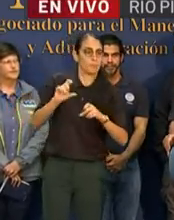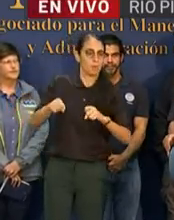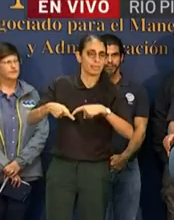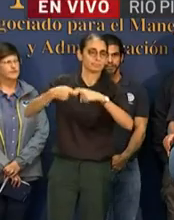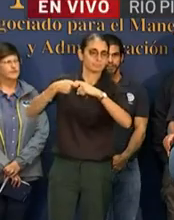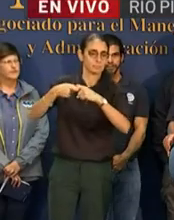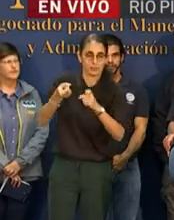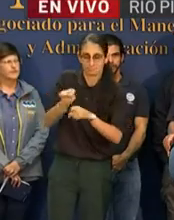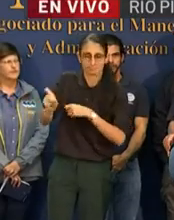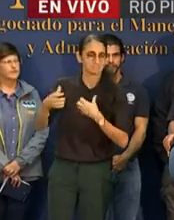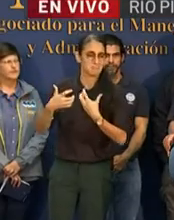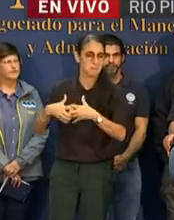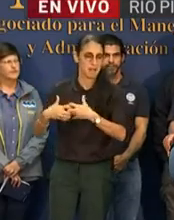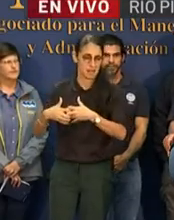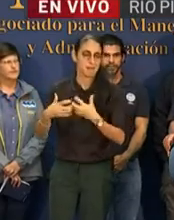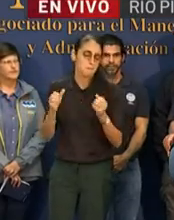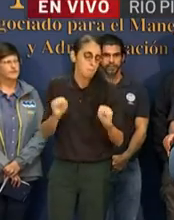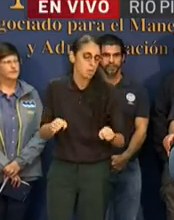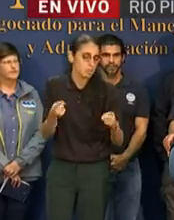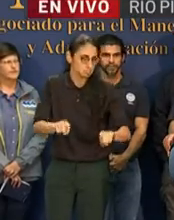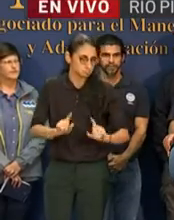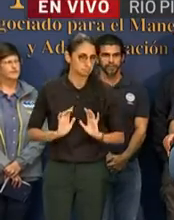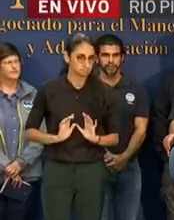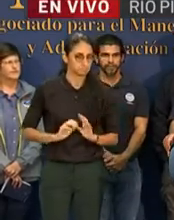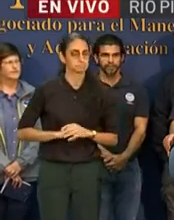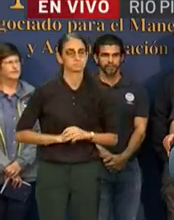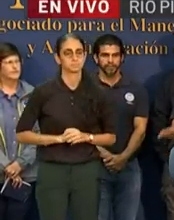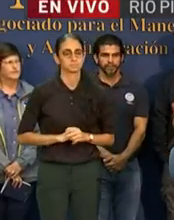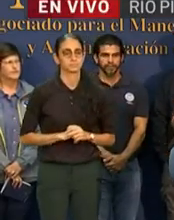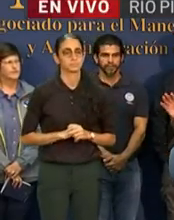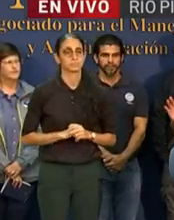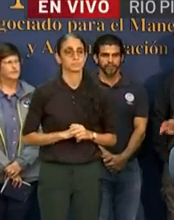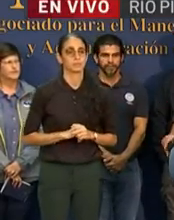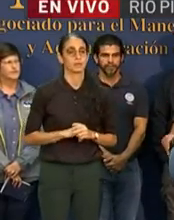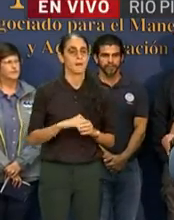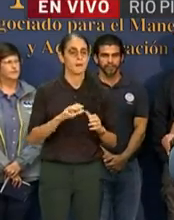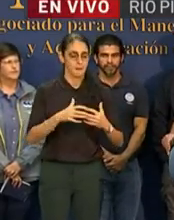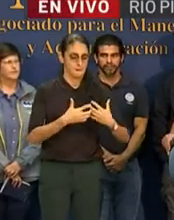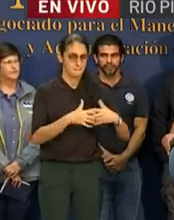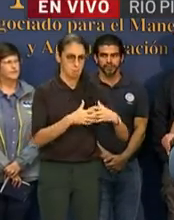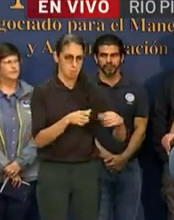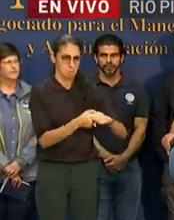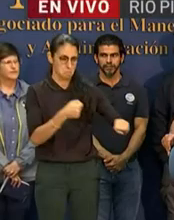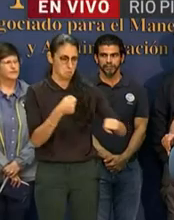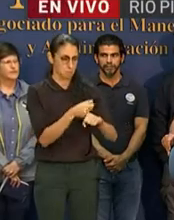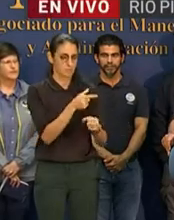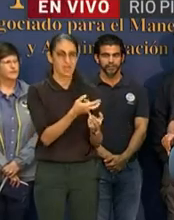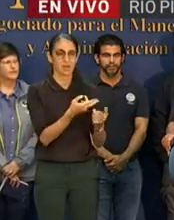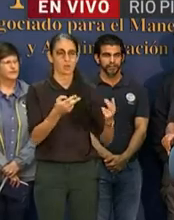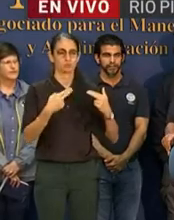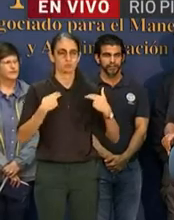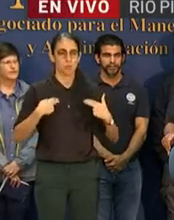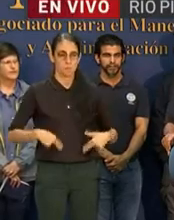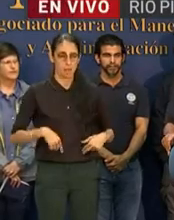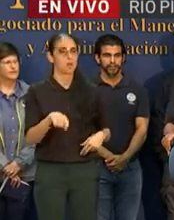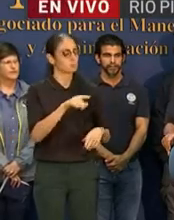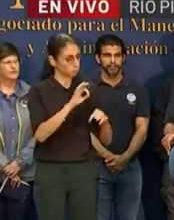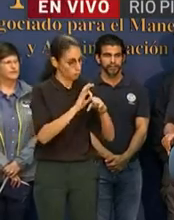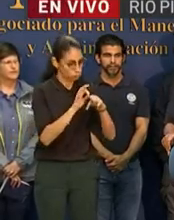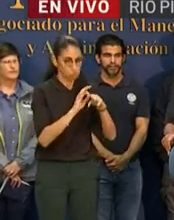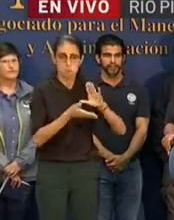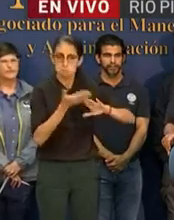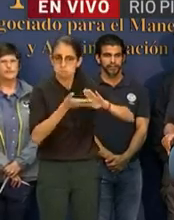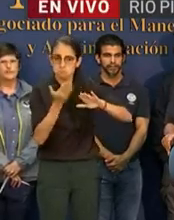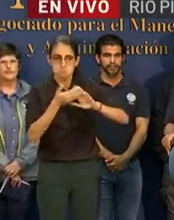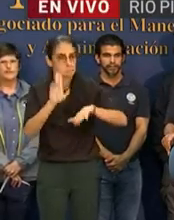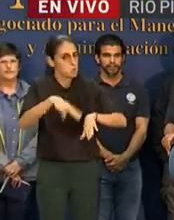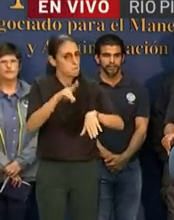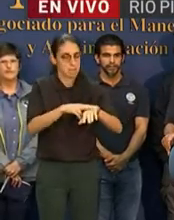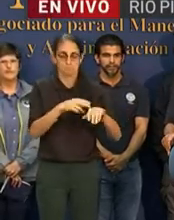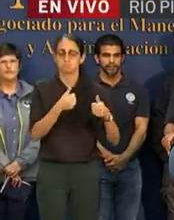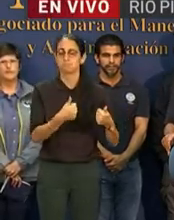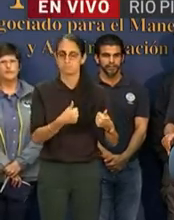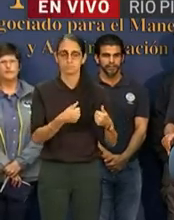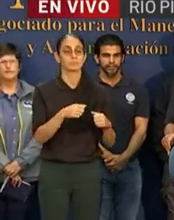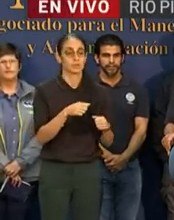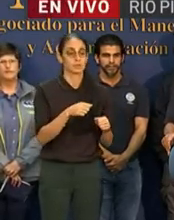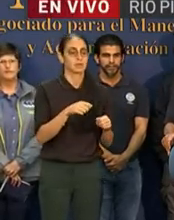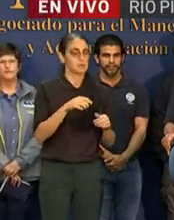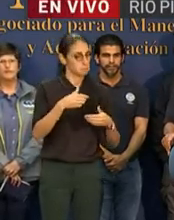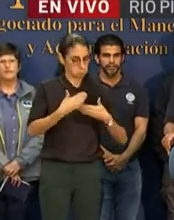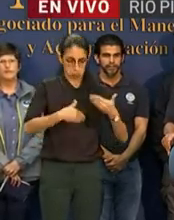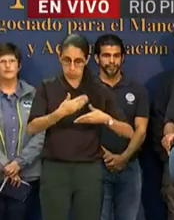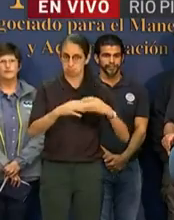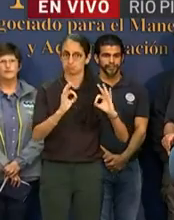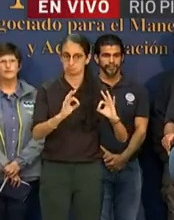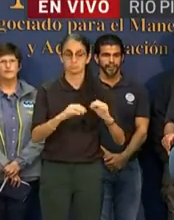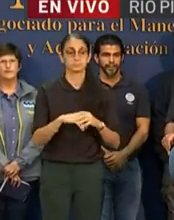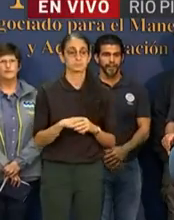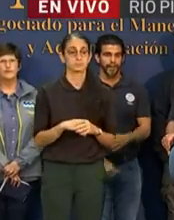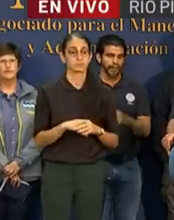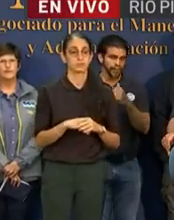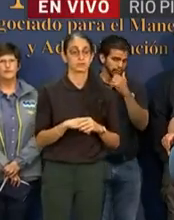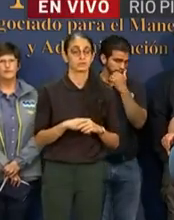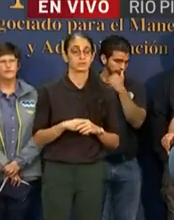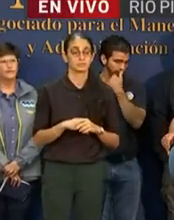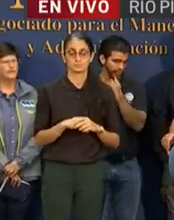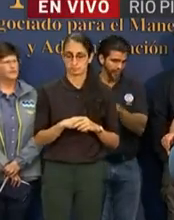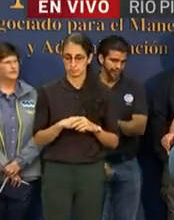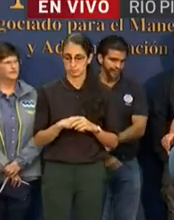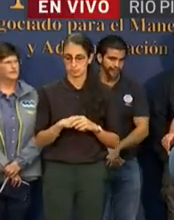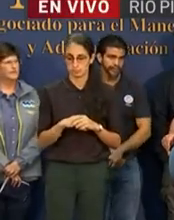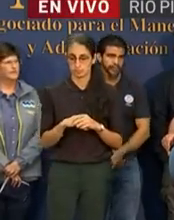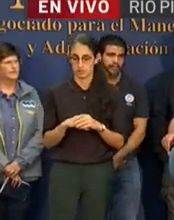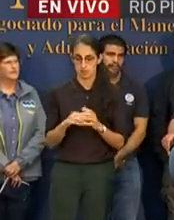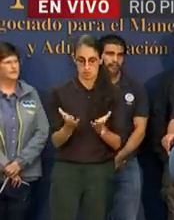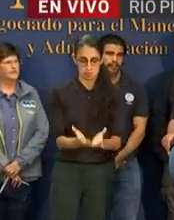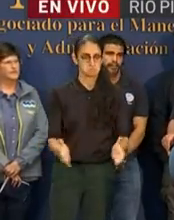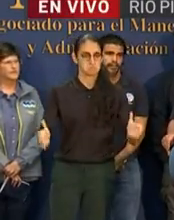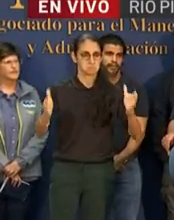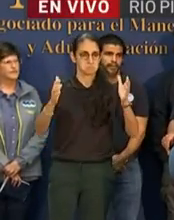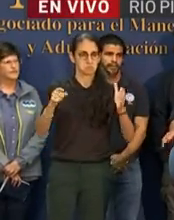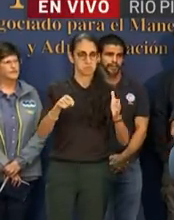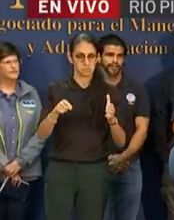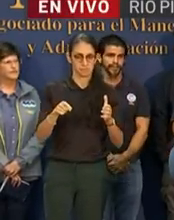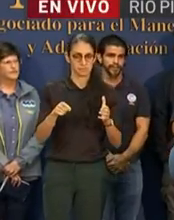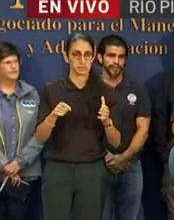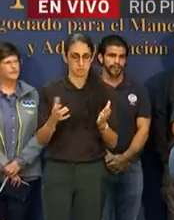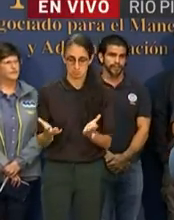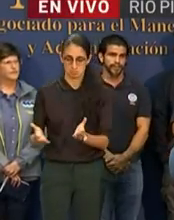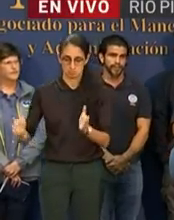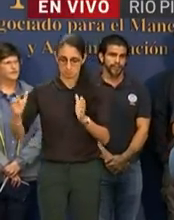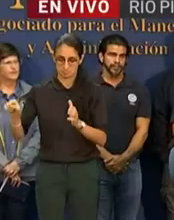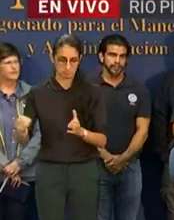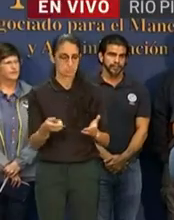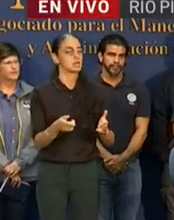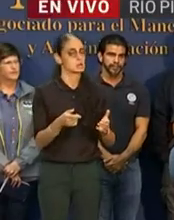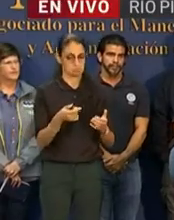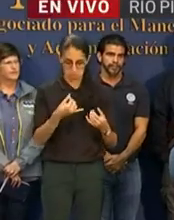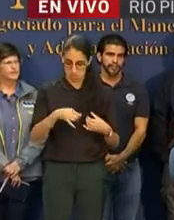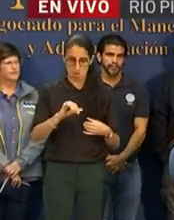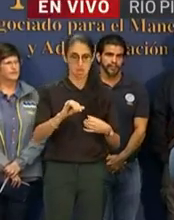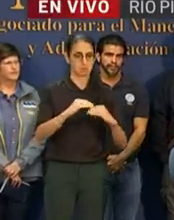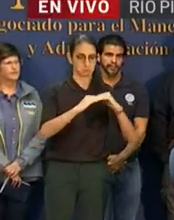INTERRUPCIÓN DEL SERVICIO POR